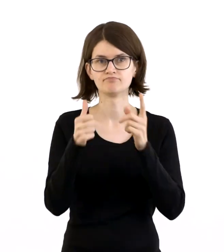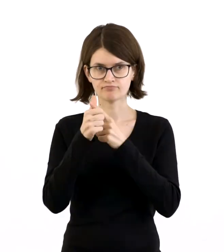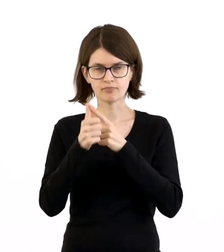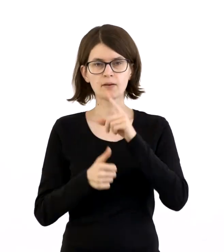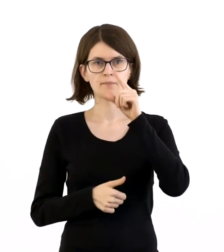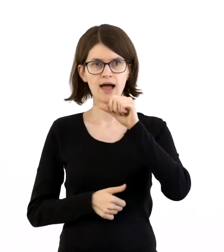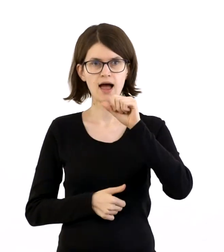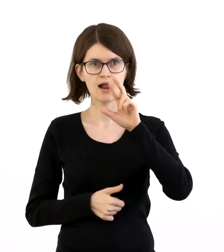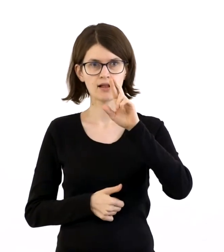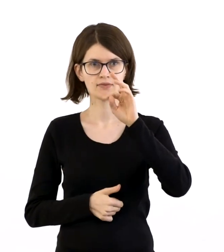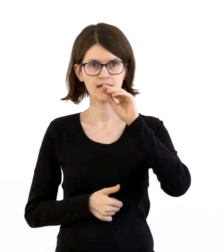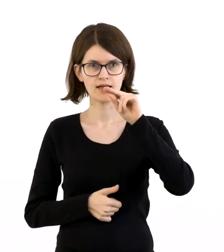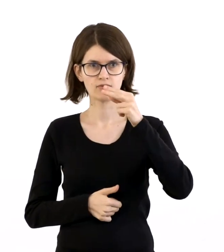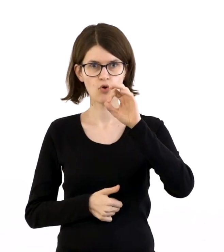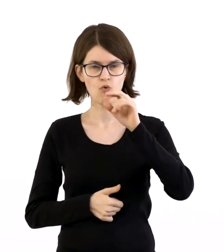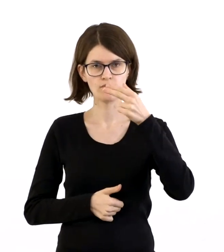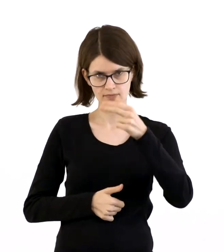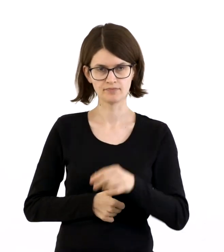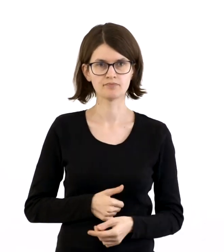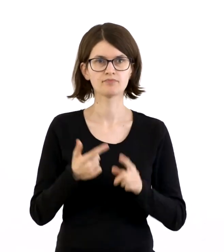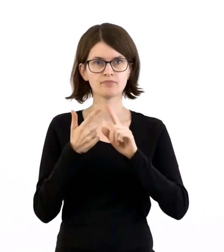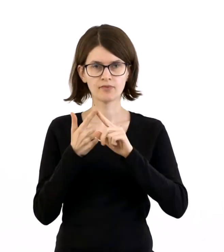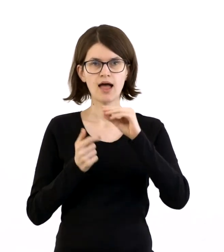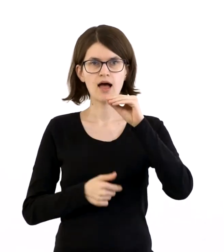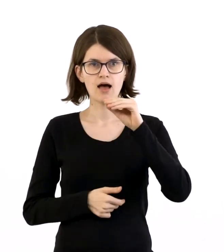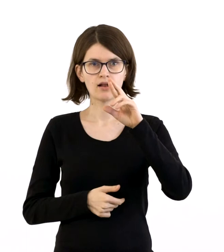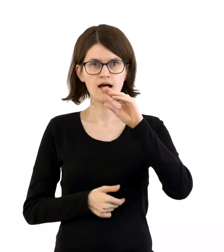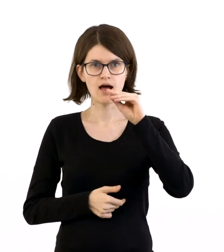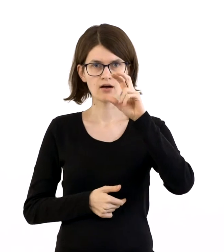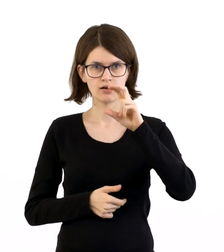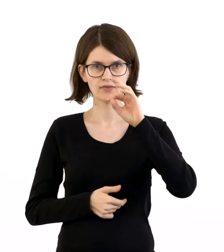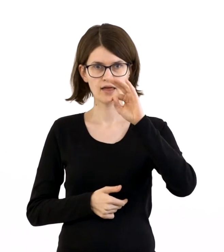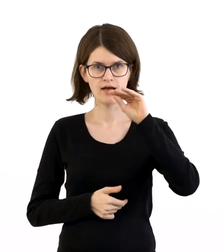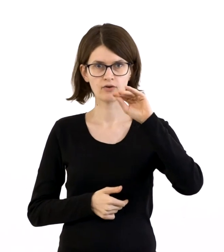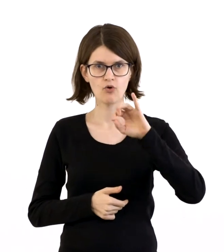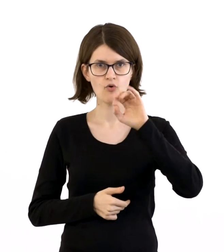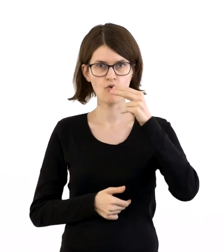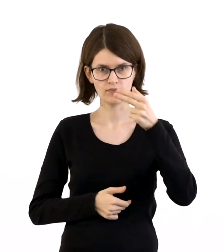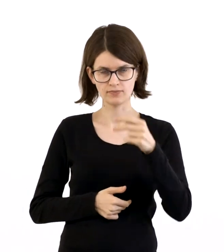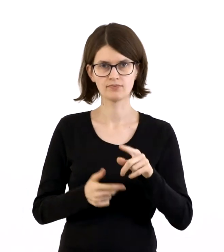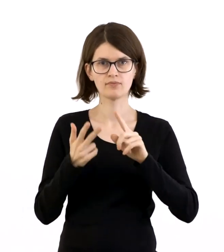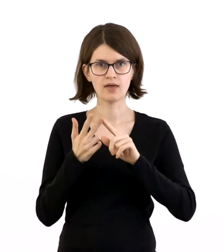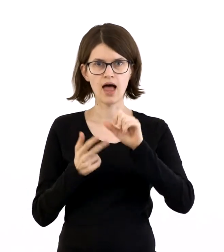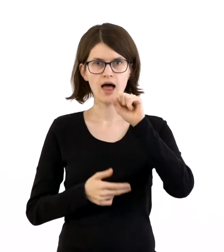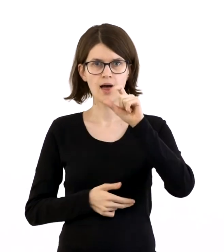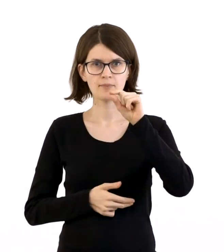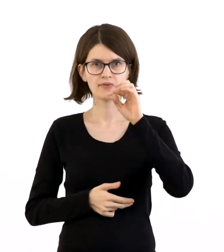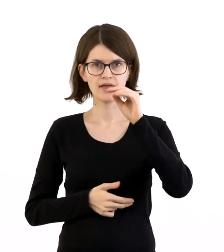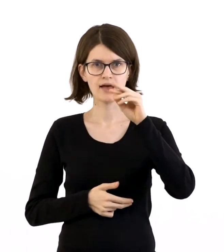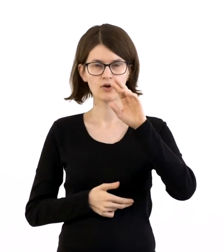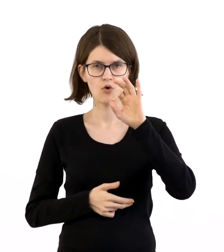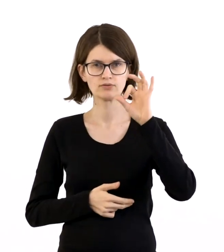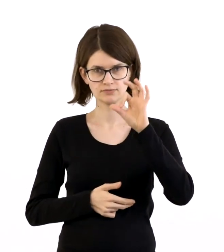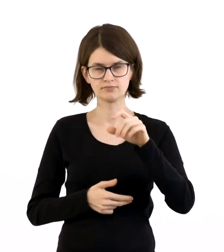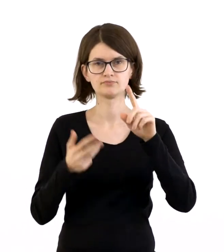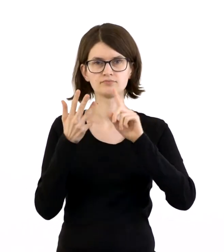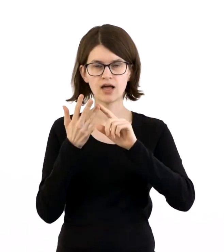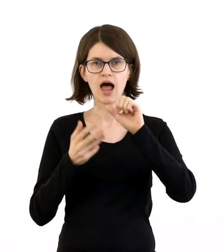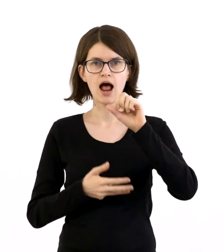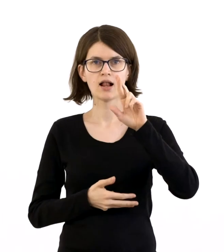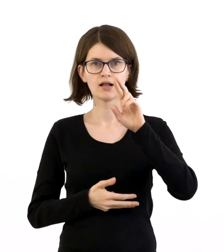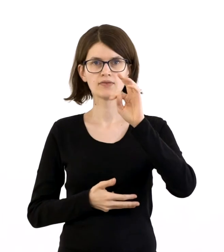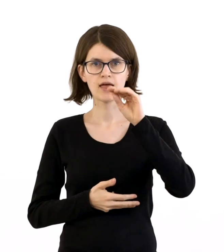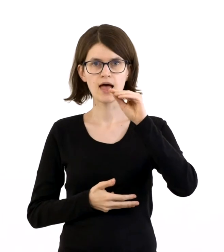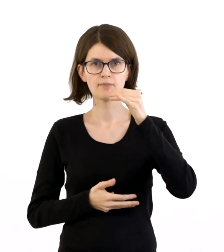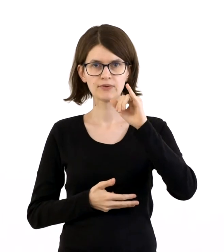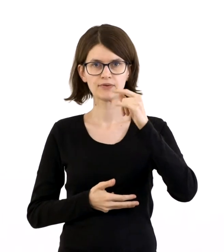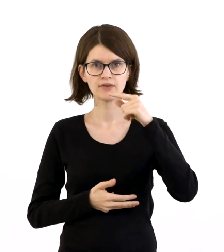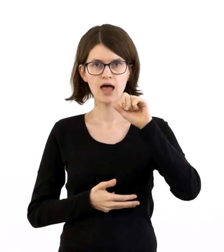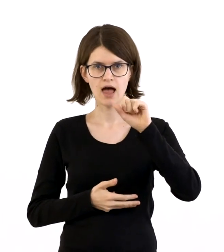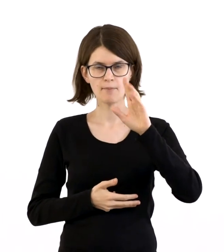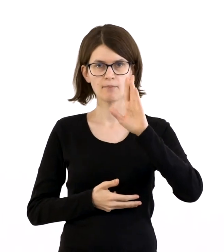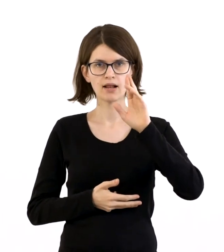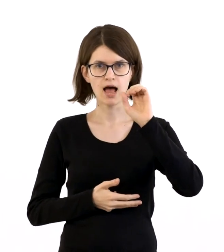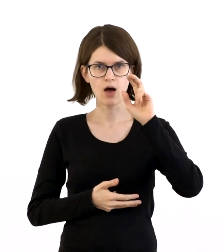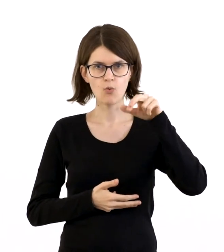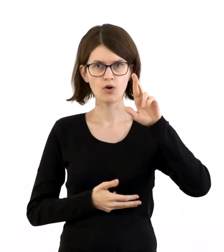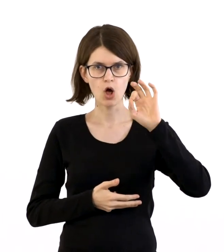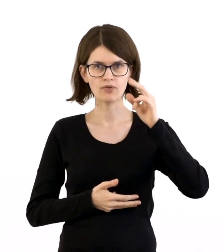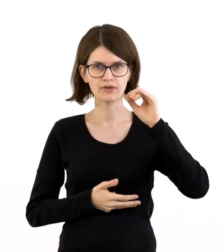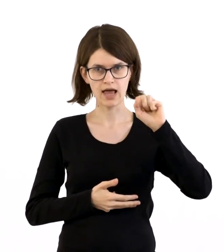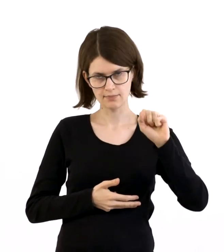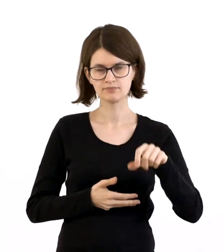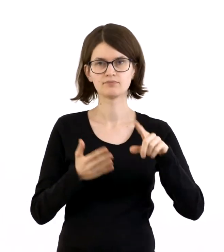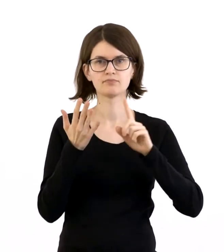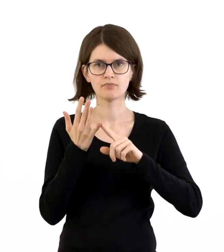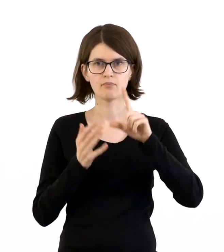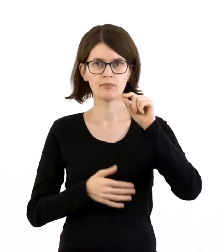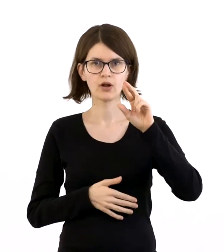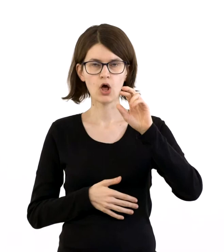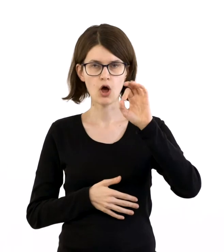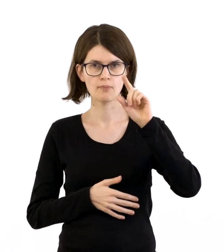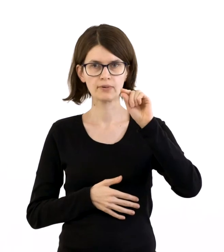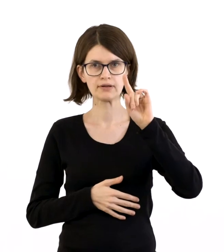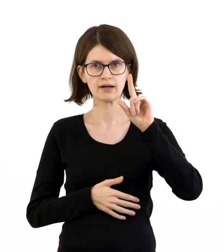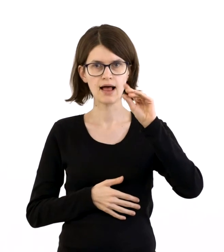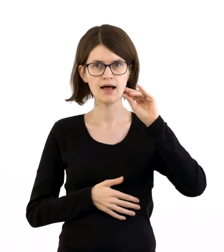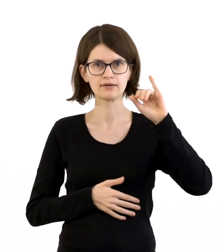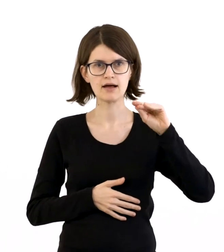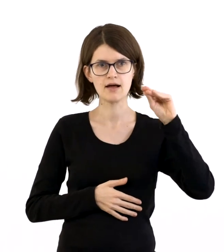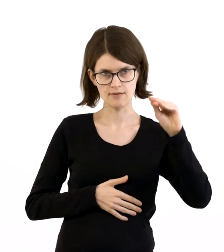Partenon, Erechtejon, Apteros, sanktuarium Artemidy Brauronia i Propyleje.